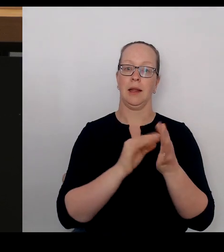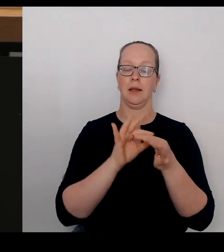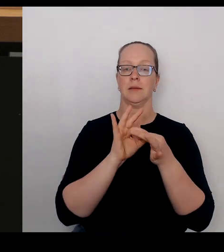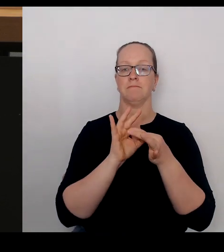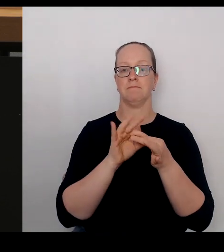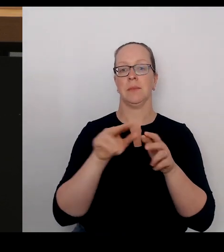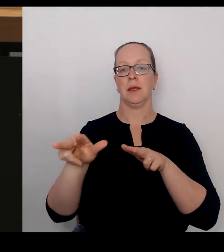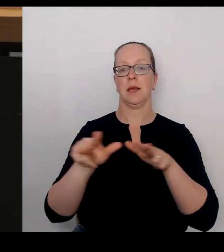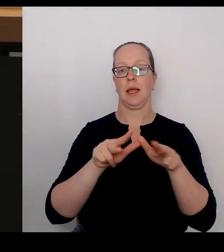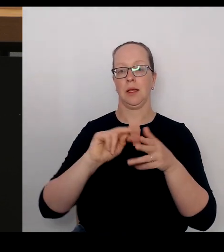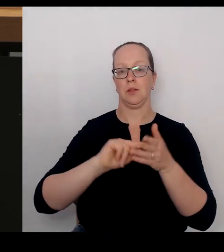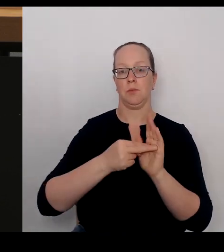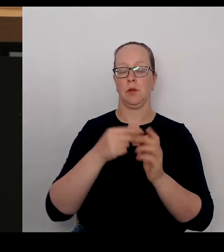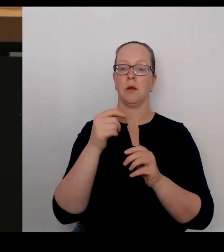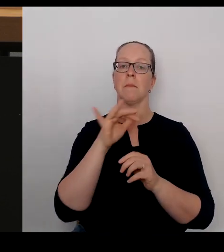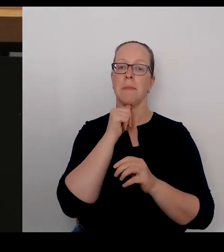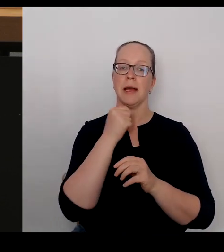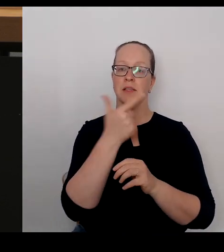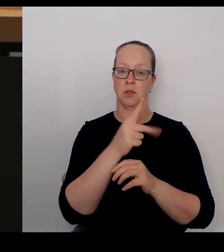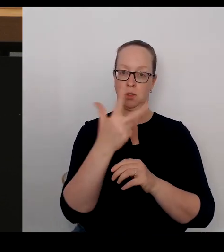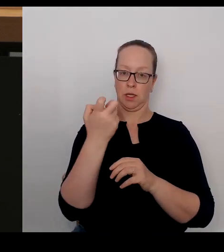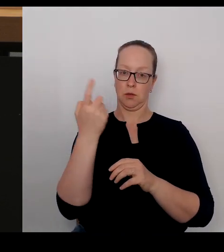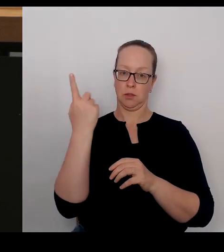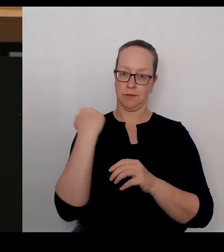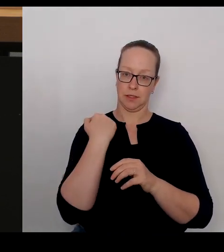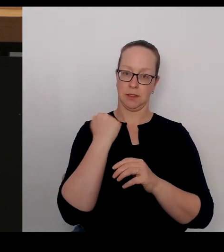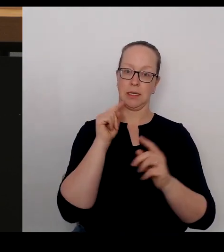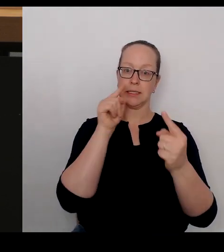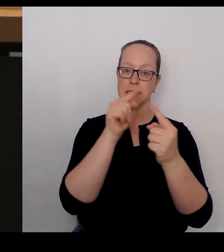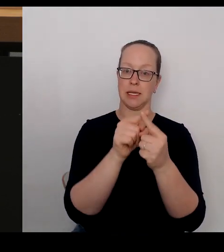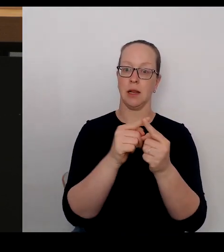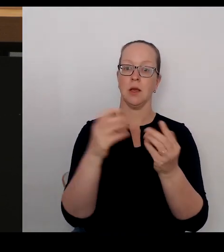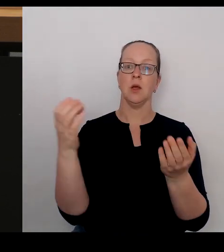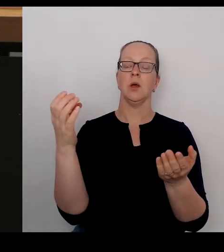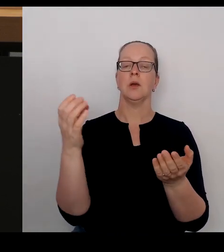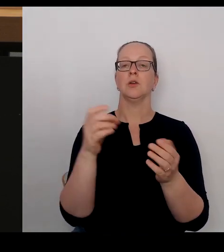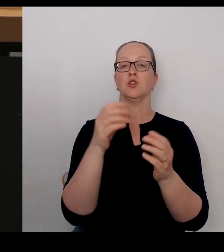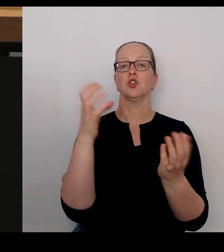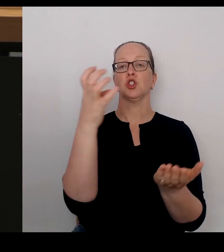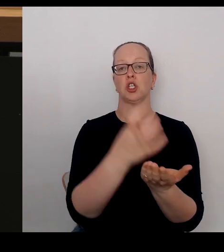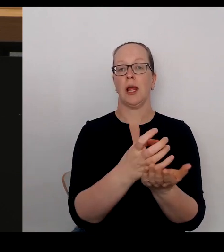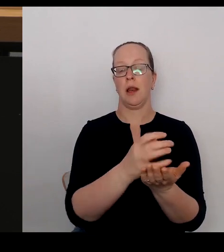Mit dem Doppelhaushalt 2024 25 wollten sie geeignetem Maßnahmen erreichen.